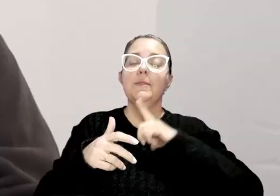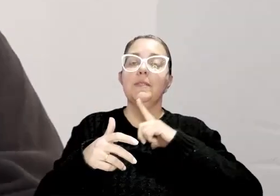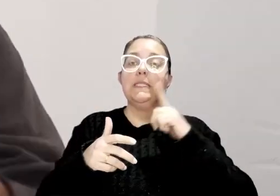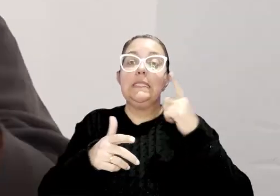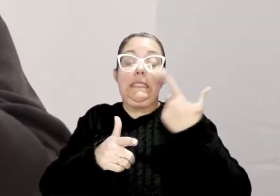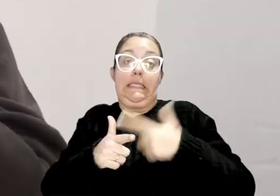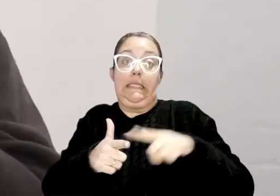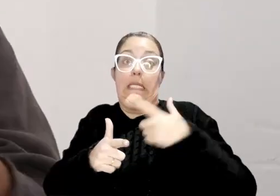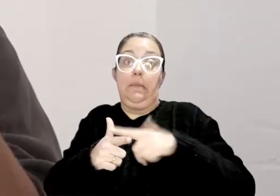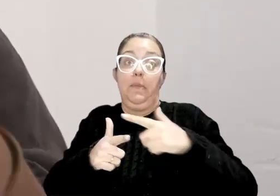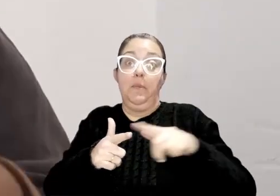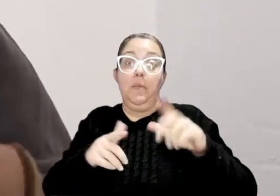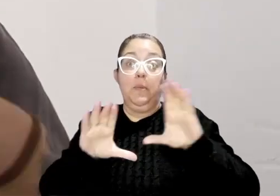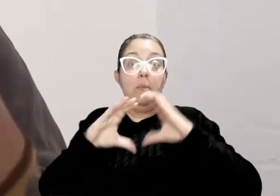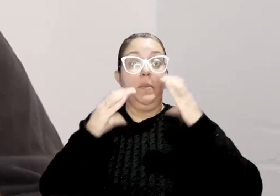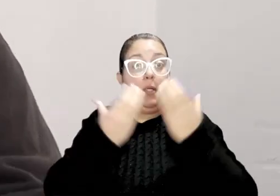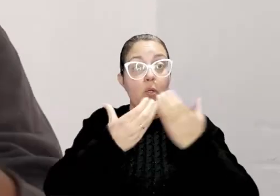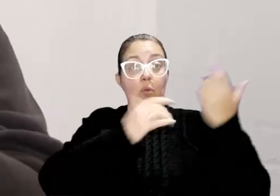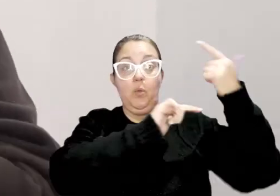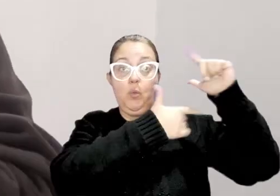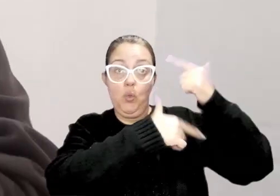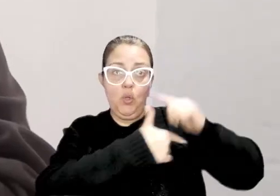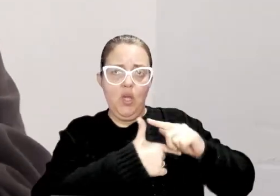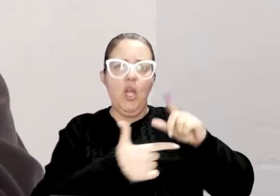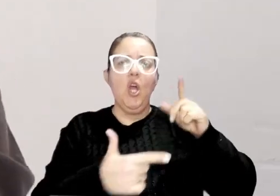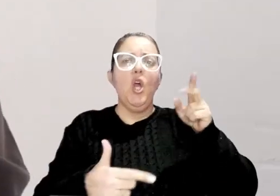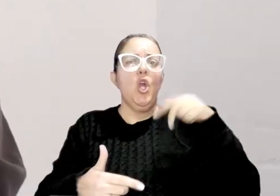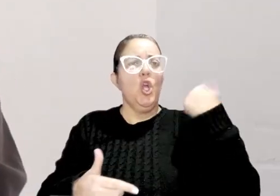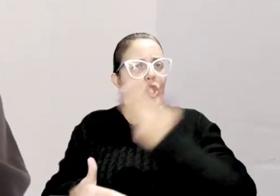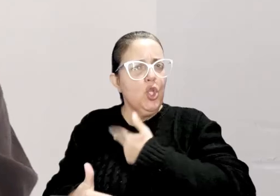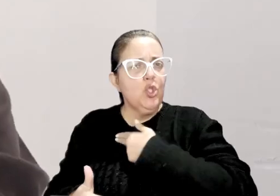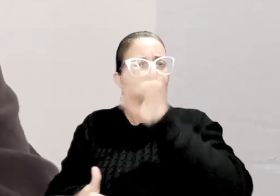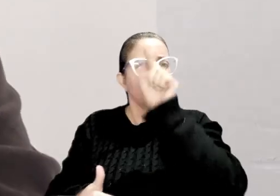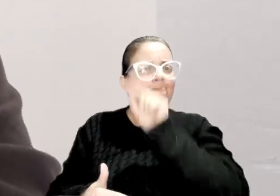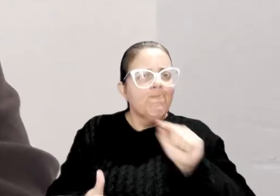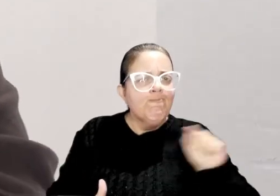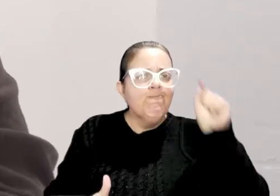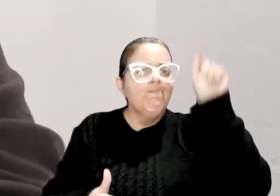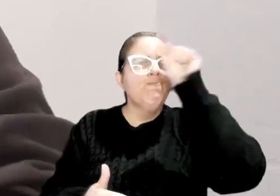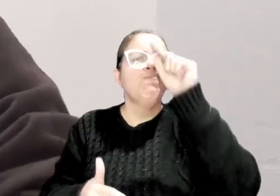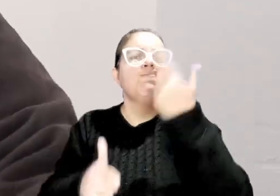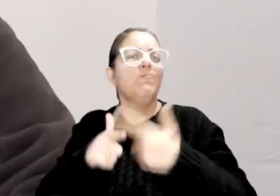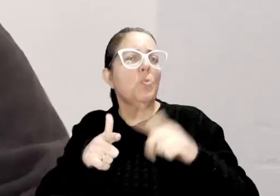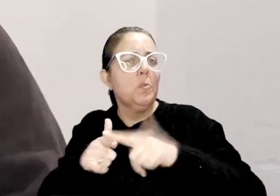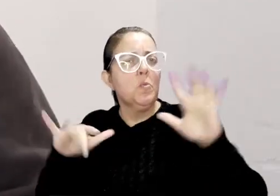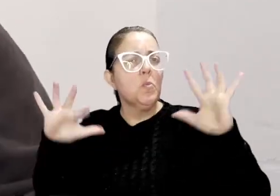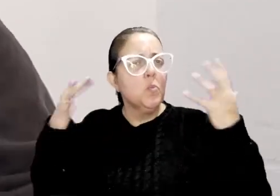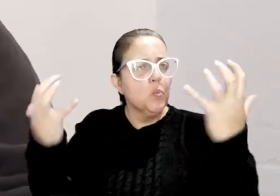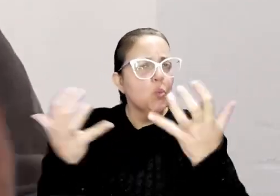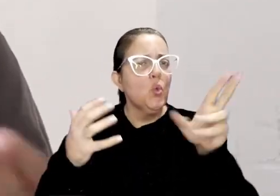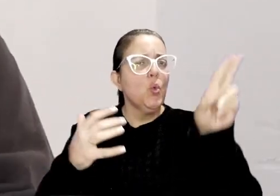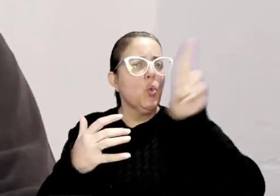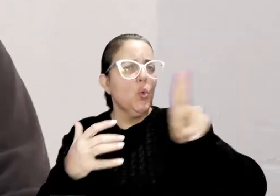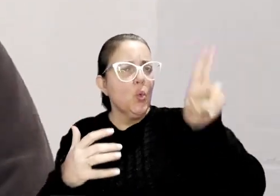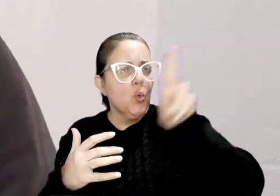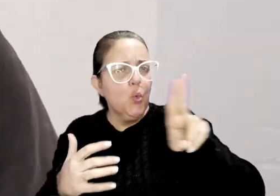os impactos e terrestres de uso de ocupação de solo e a gente viu que no decorrer dos anos assim